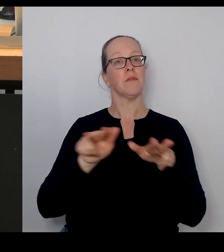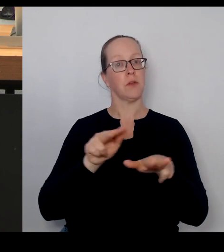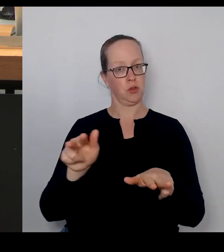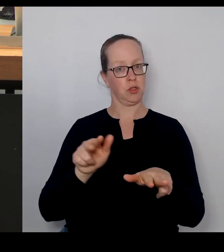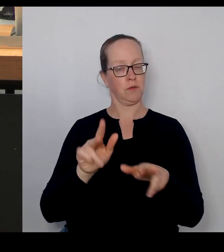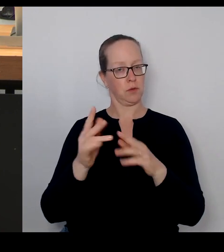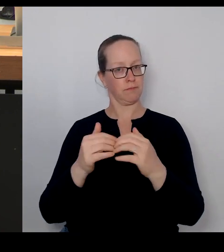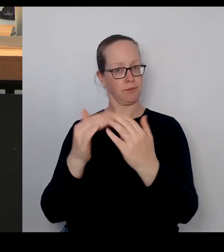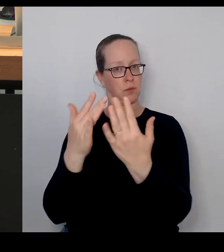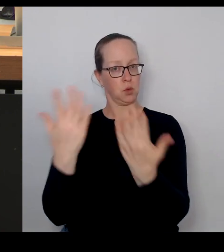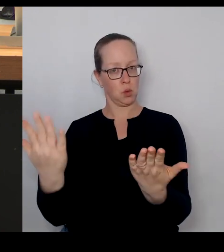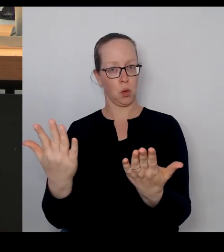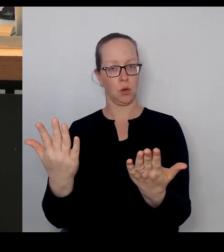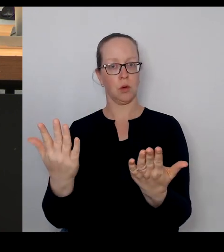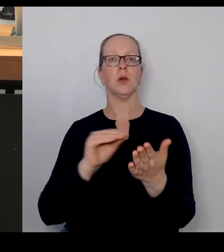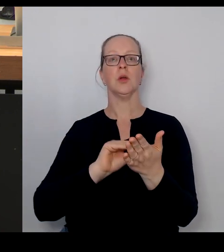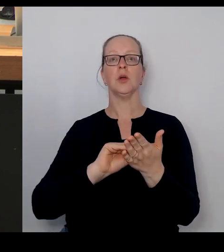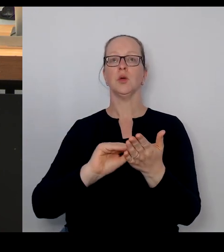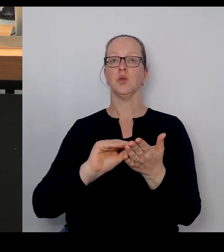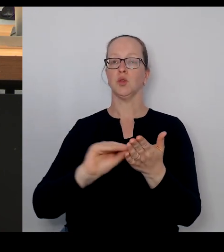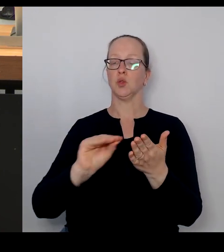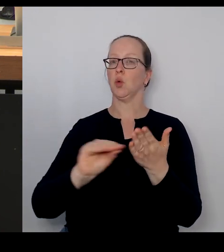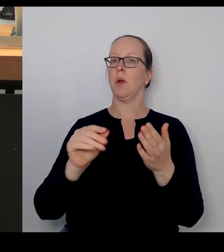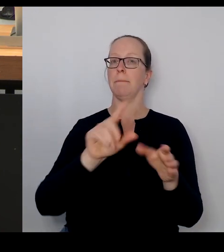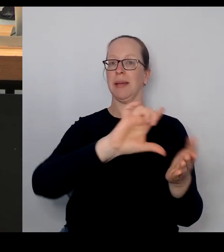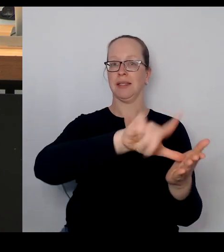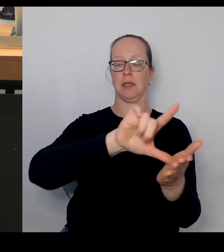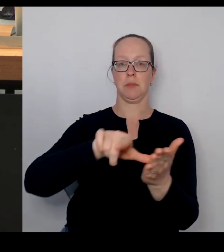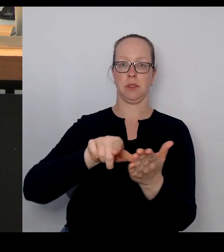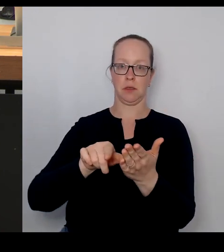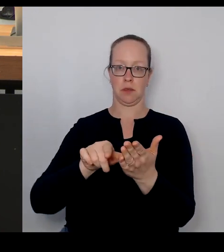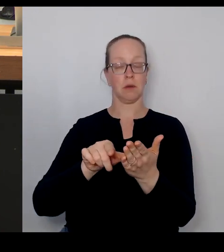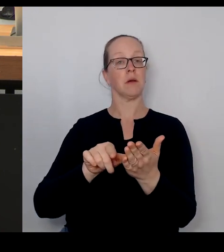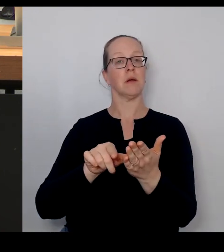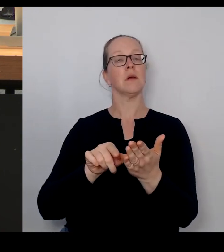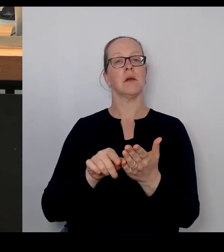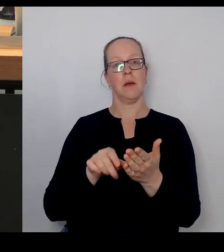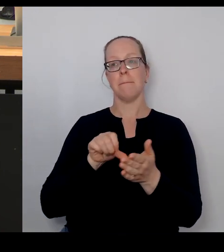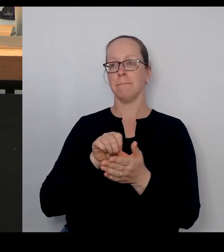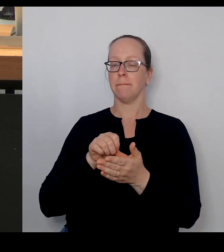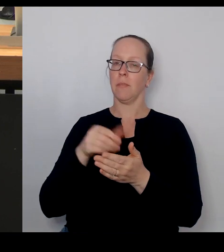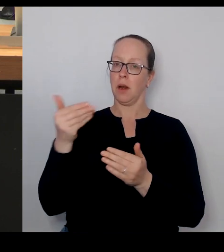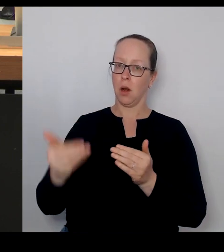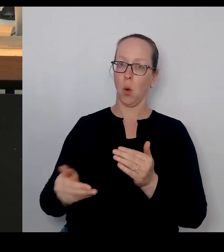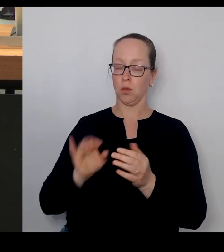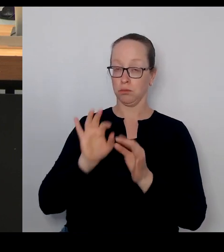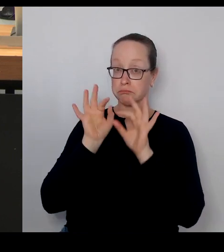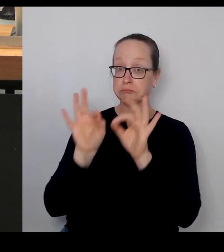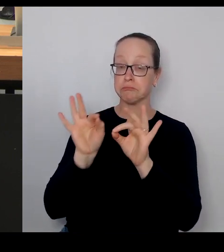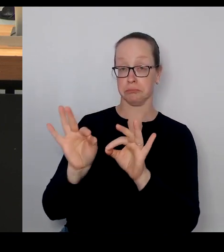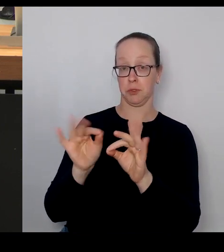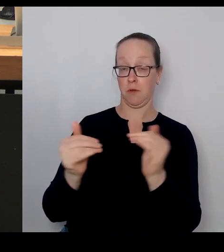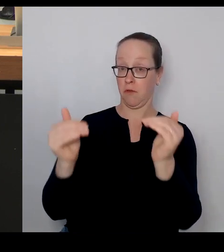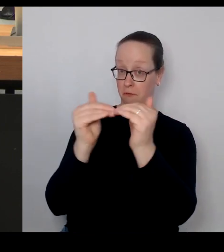Dieser Antrag war und ist das Angebot, den eingeschlagenen Weg gemeinsam weiter zu gehen.